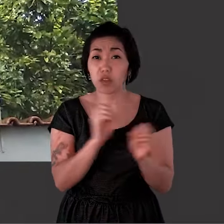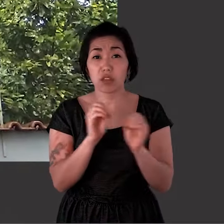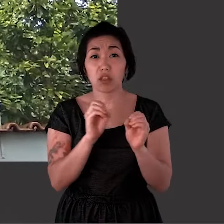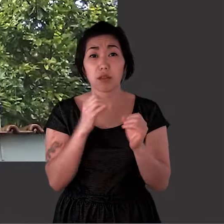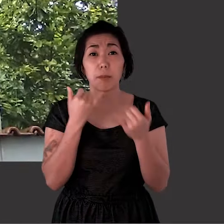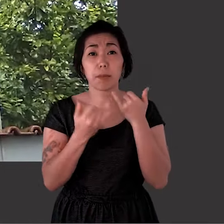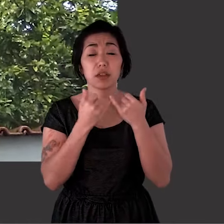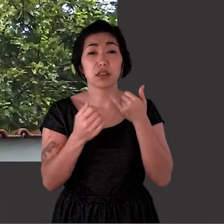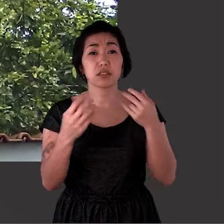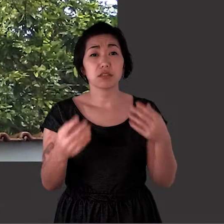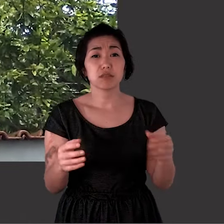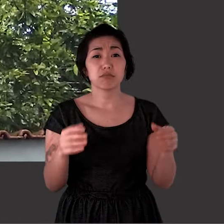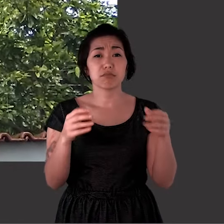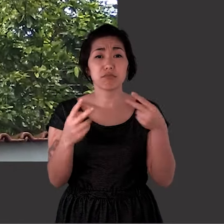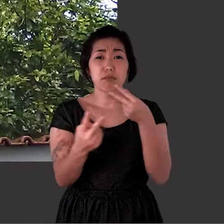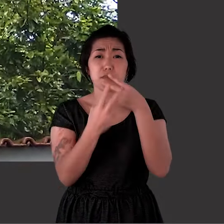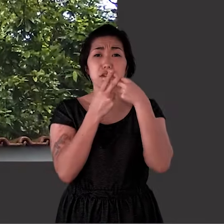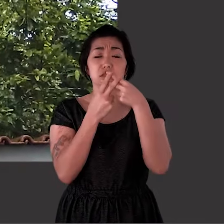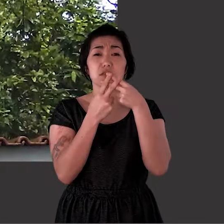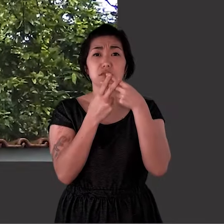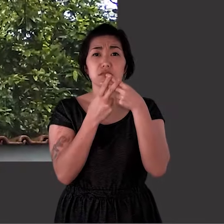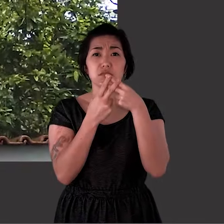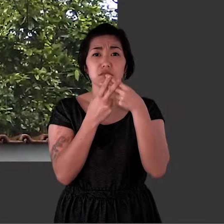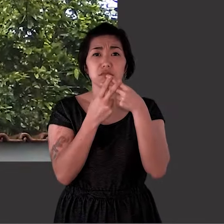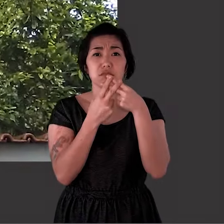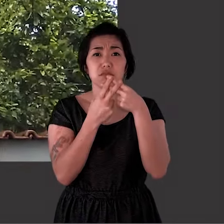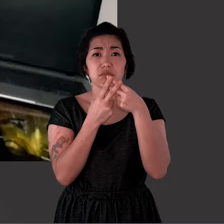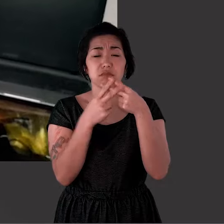onde a gente recebe visitas através de uma vidraça.